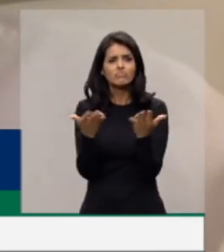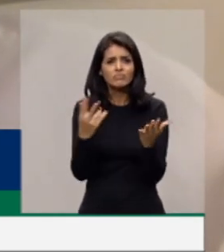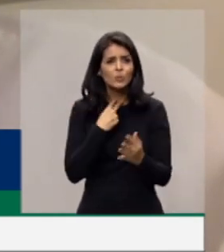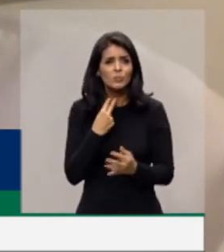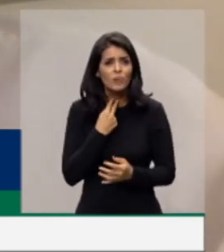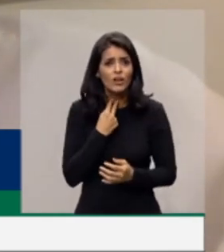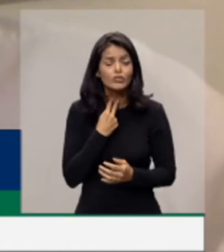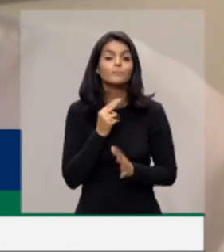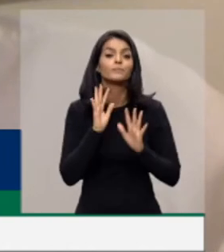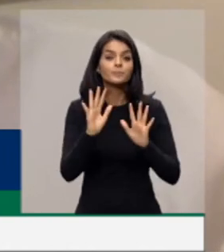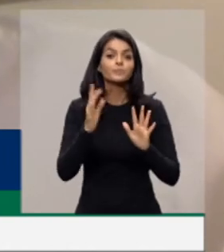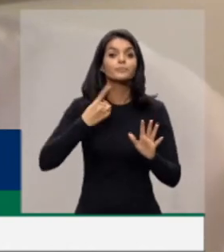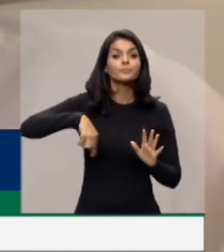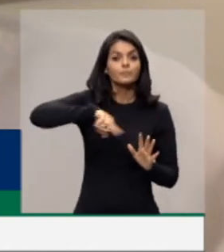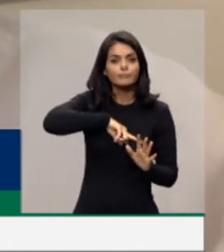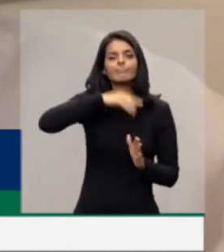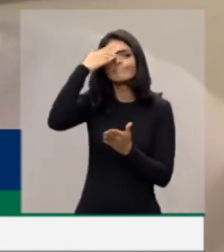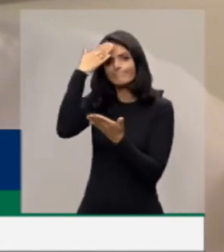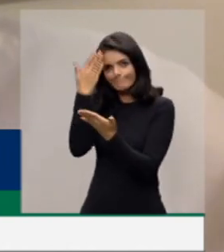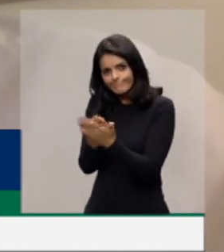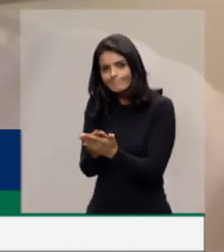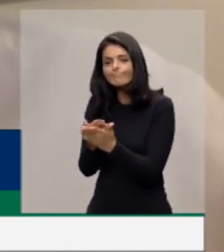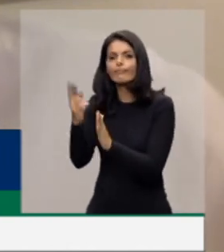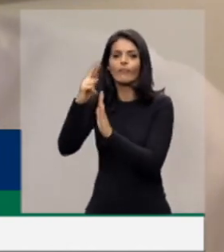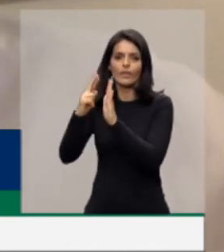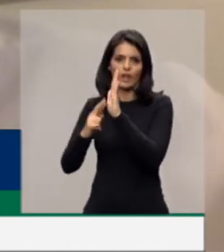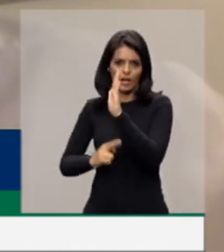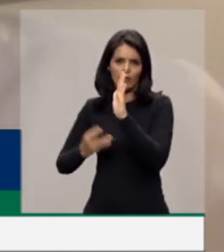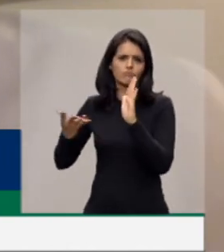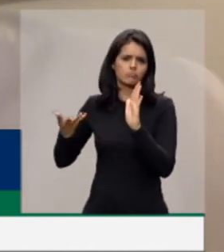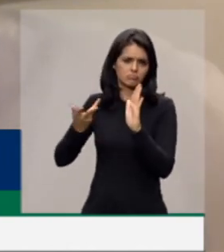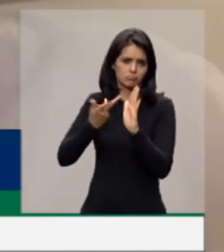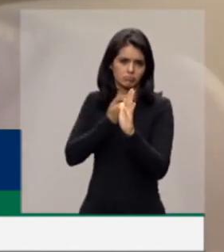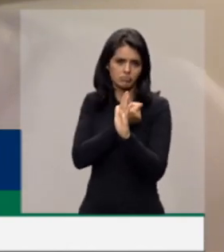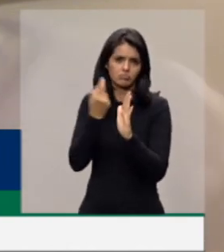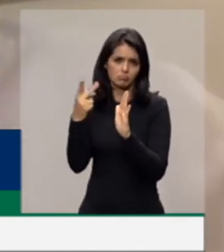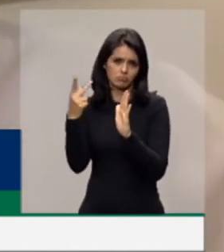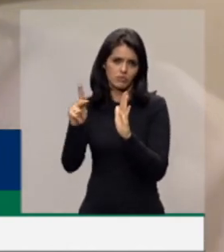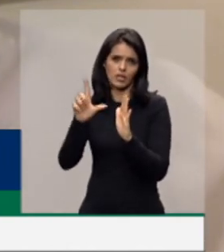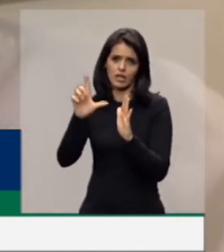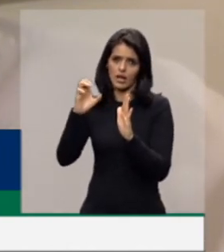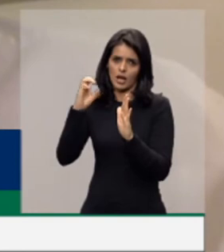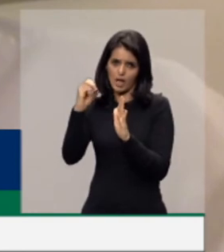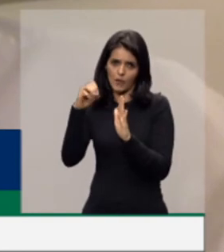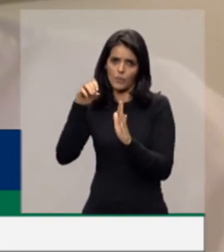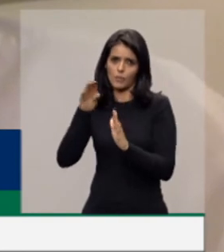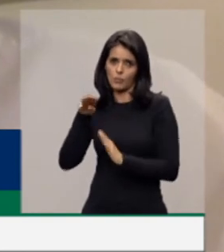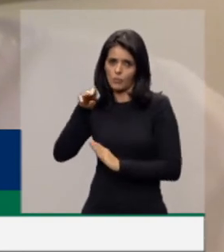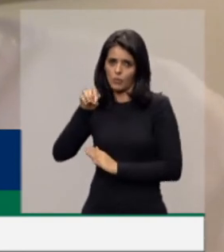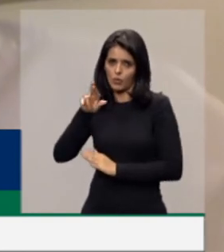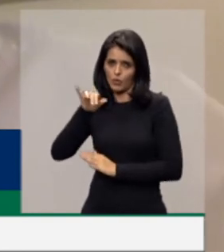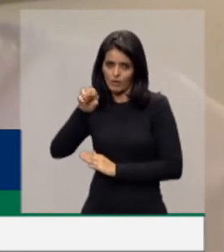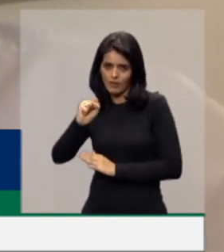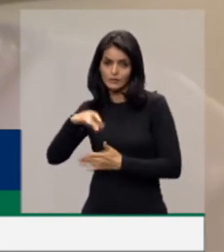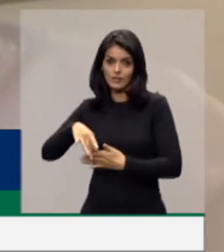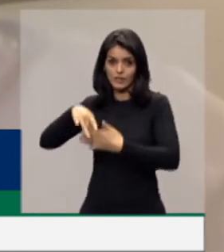QUE TRATA DESSE TEMA E DE TANTOS OUTROS DE UMA FORMA AÇO DADA COMO ESTÁ SENDO VOTADA, NÓS CONFIAMOS E